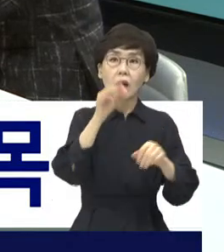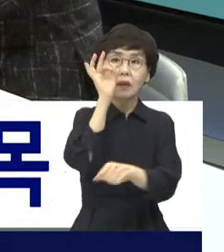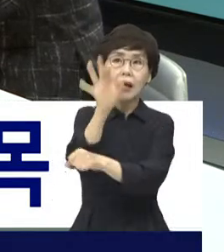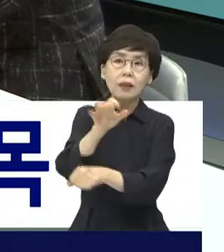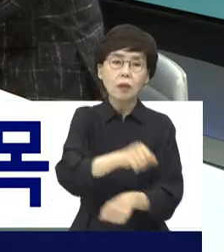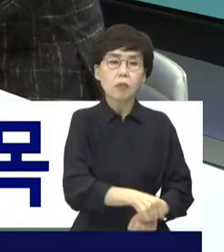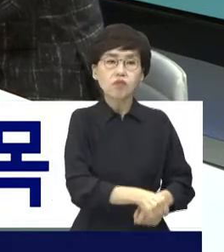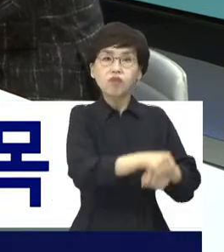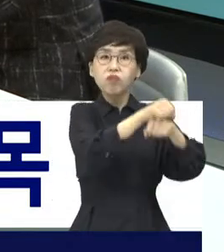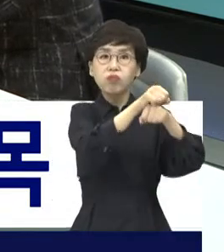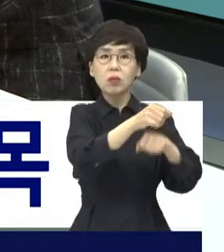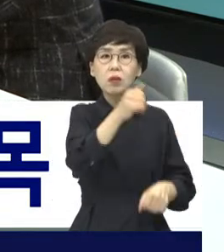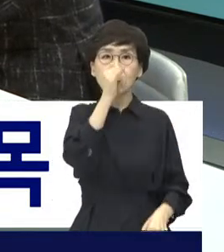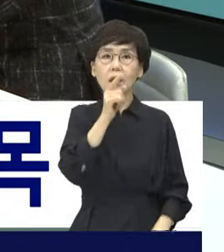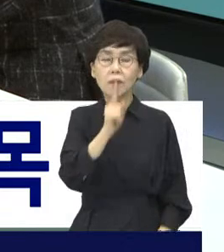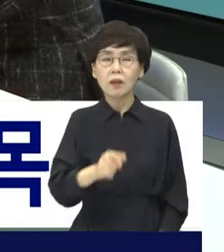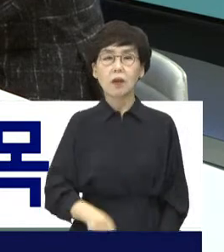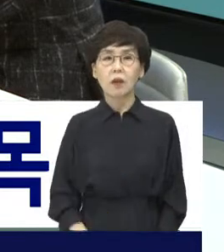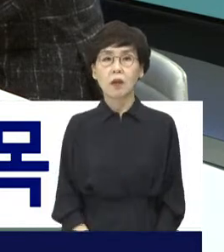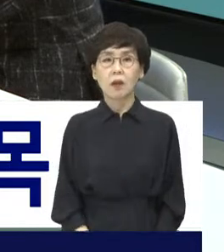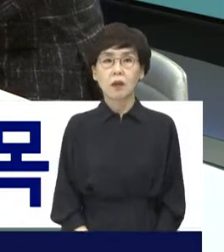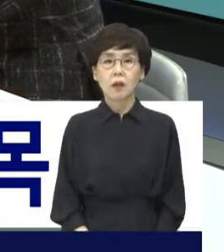맞습니다. (앵커) 그런데 이제 이게 말하자면 어떤